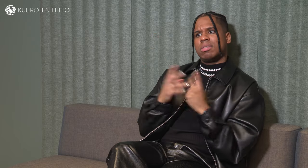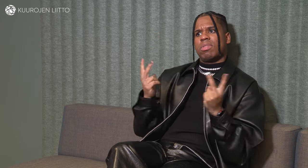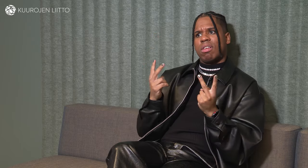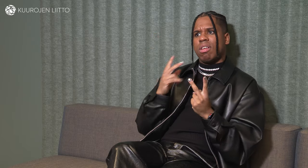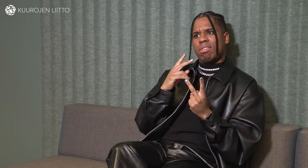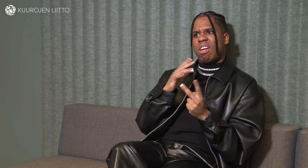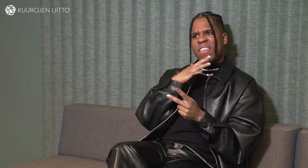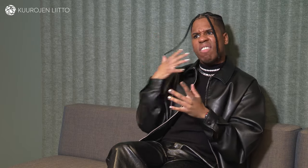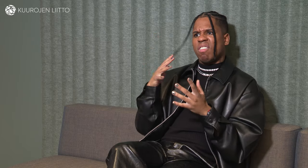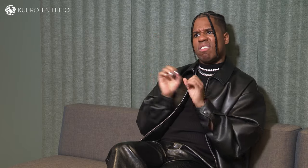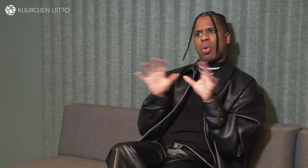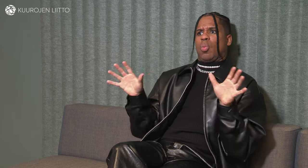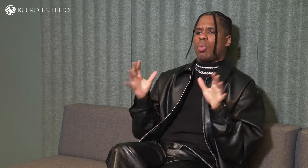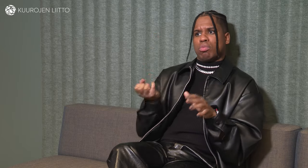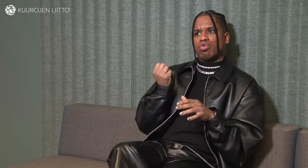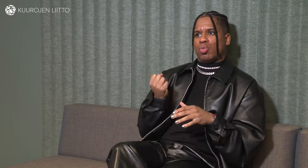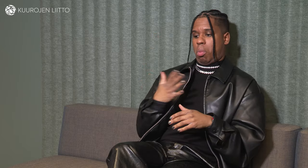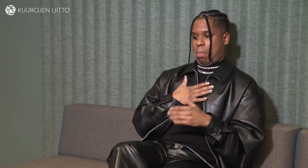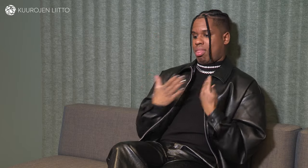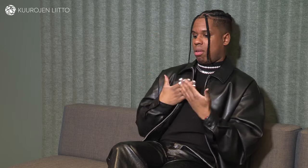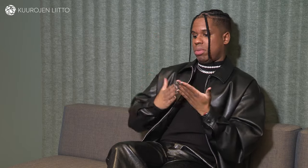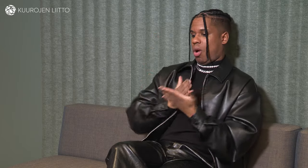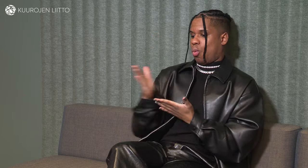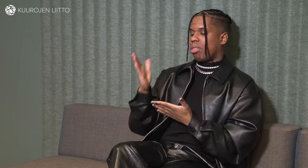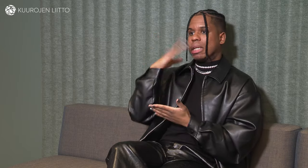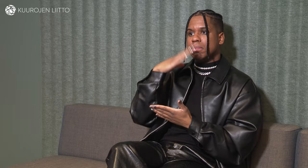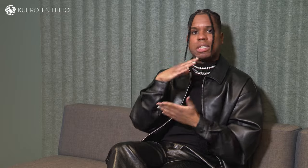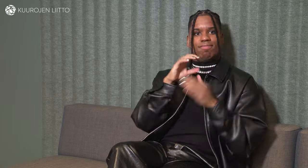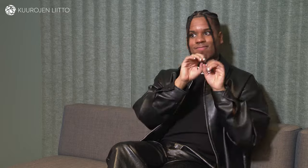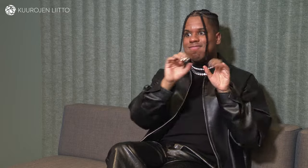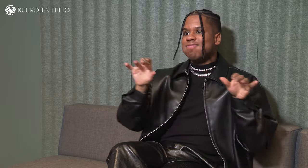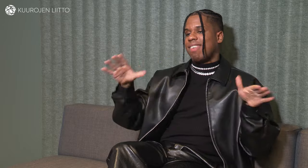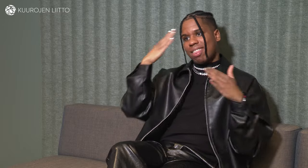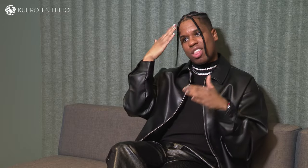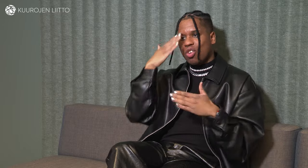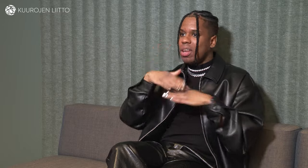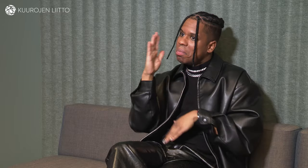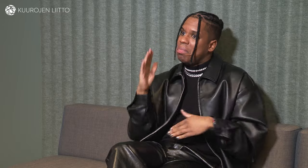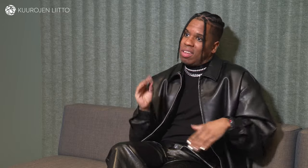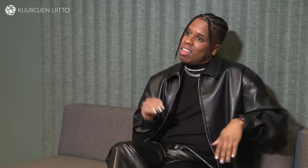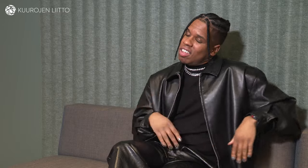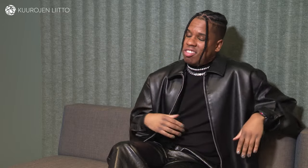Tällaisia kivoja asioita olen onnistunut edistämään oman tekemiseni kautta - ja lisäämään ihmisten tietoisuutta asiasta.